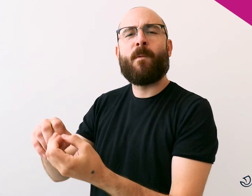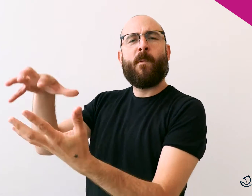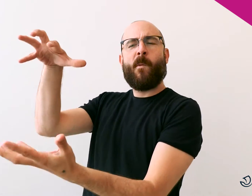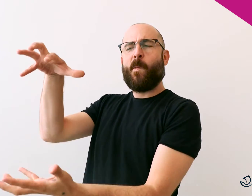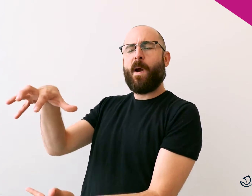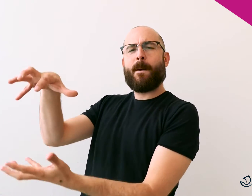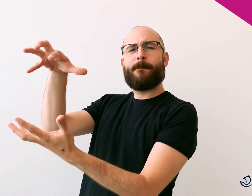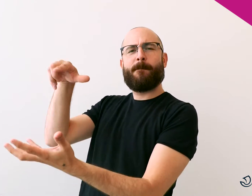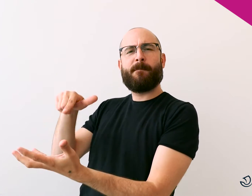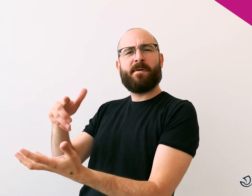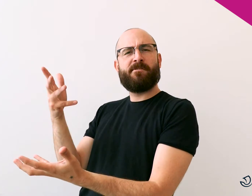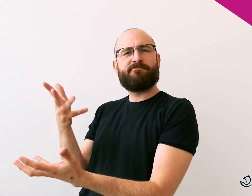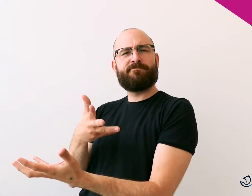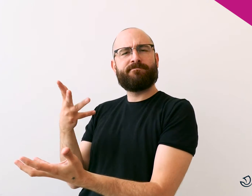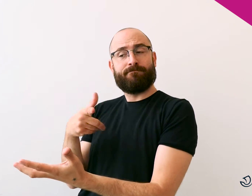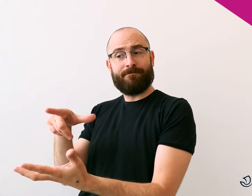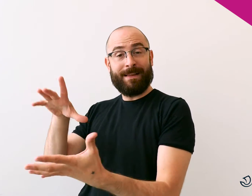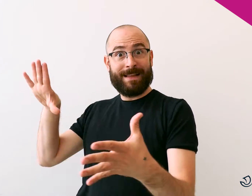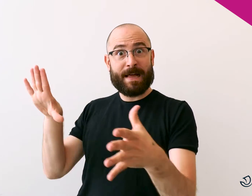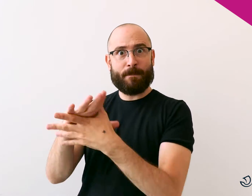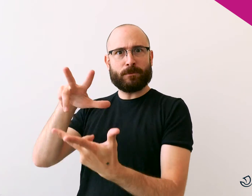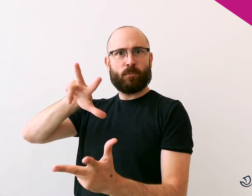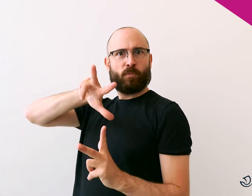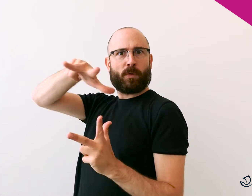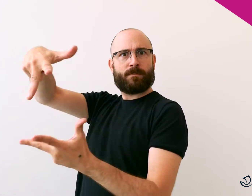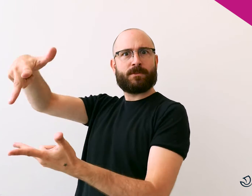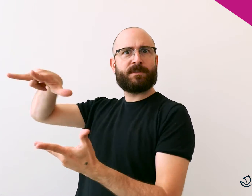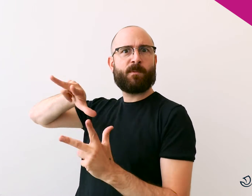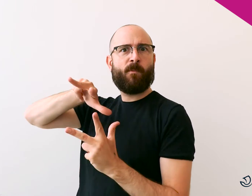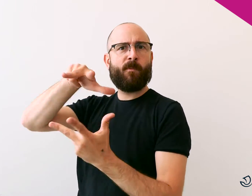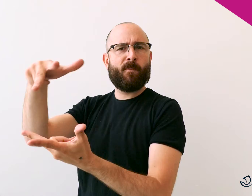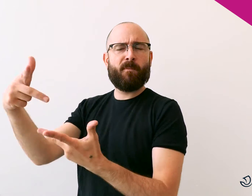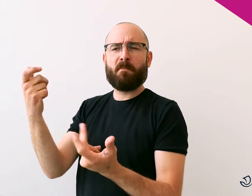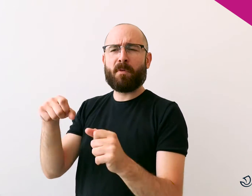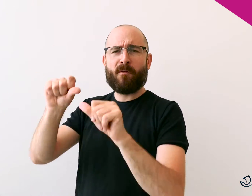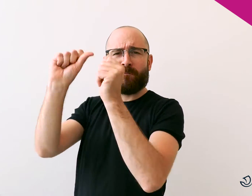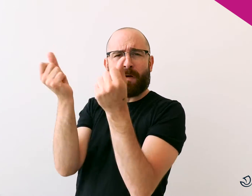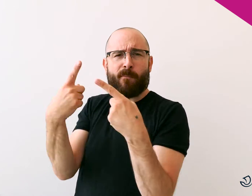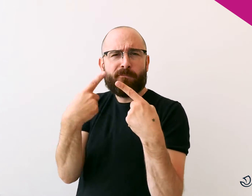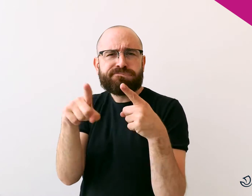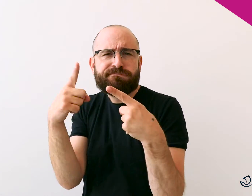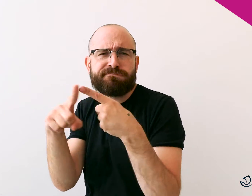Un hologramme est une image en trois dimensions sous toutes formes possible :